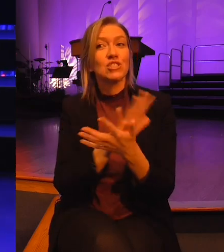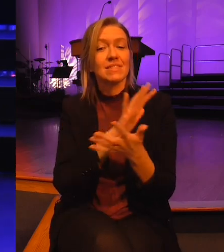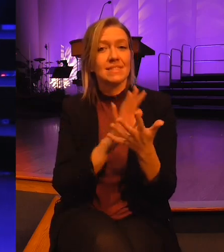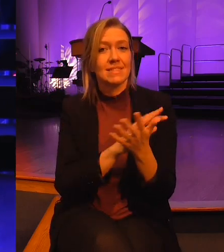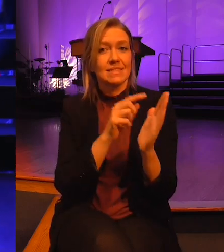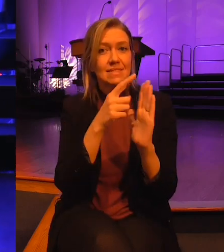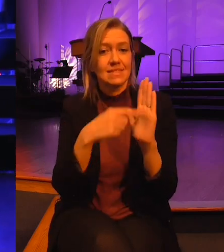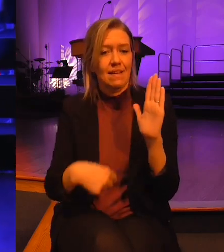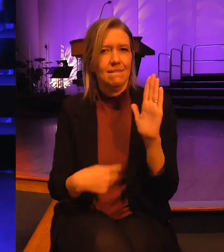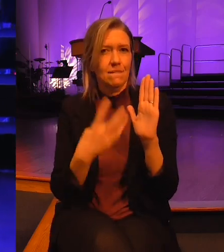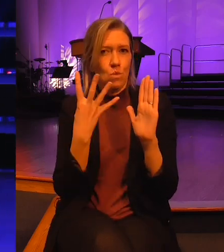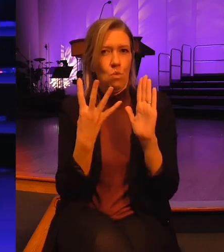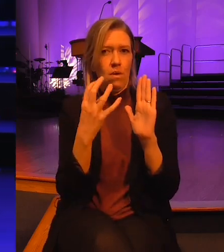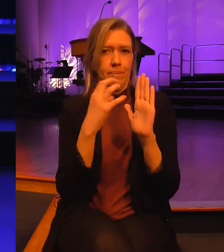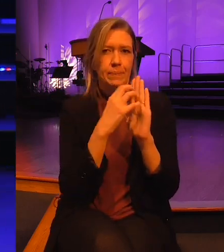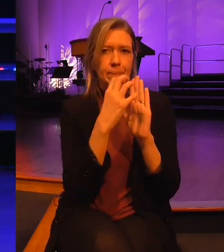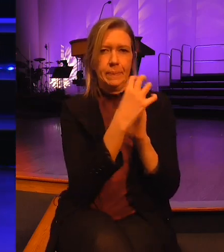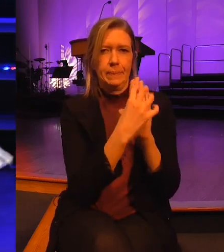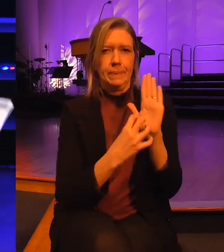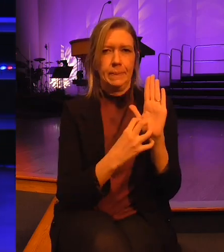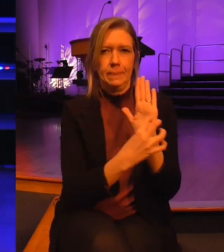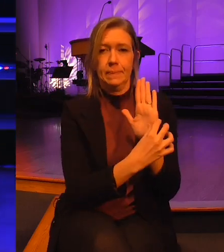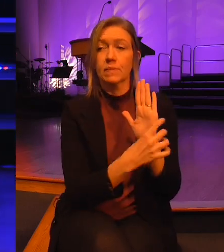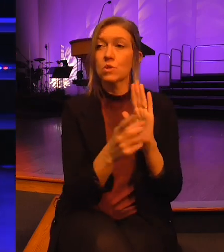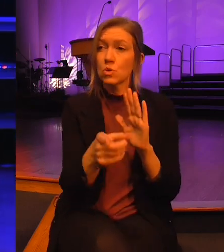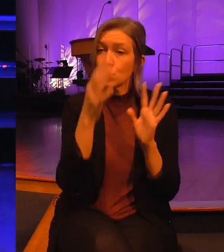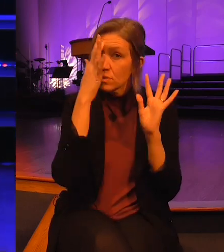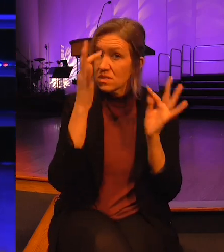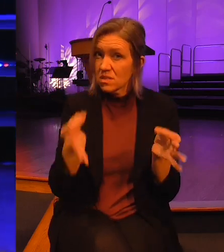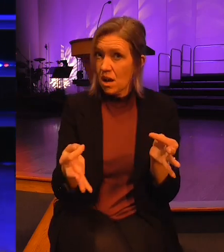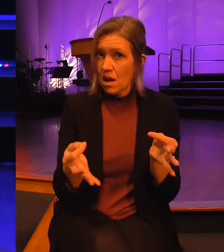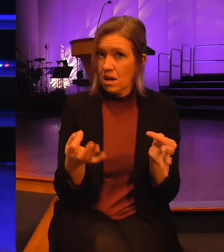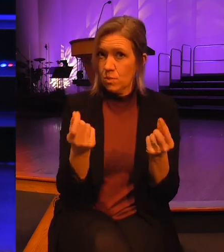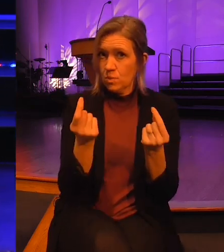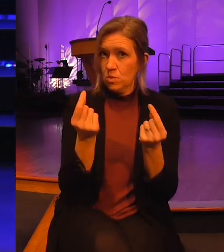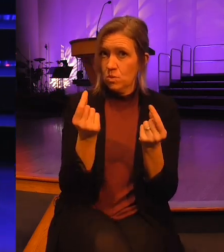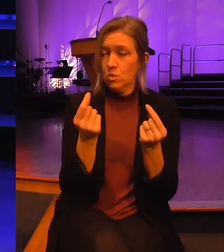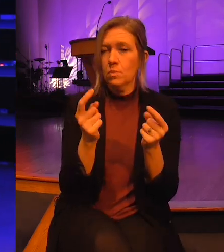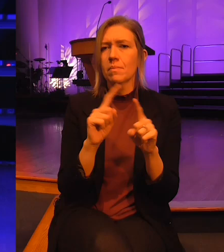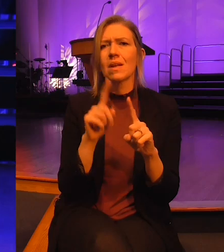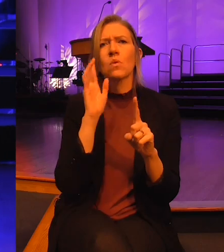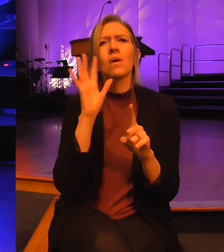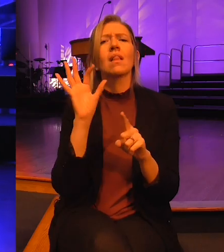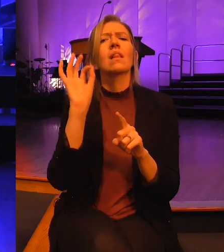cuáles son estas áreas, pero a lo que te estoy guiando es de qué se tratan y las cuatro áreas